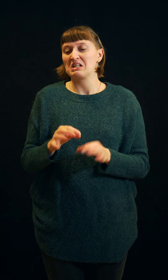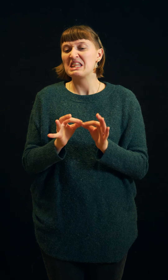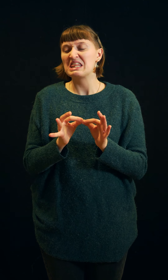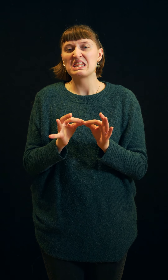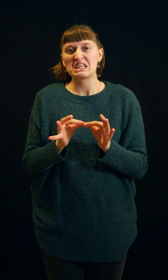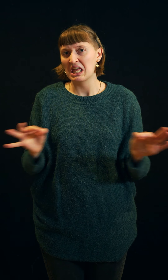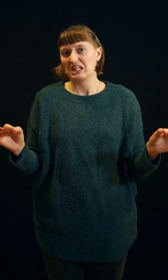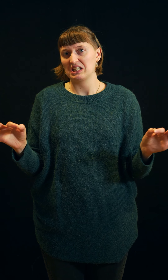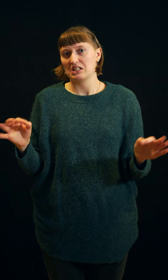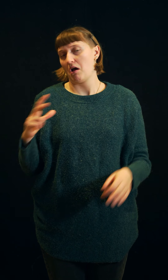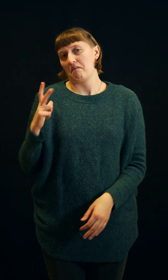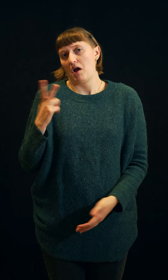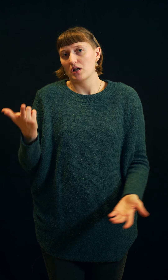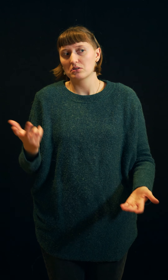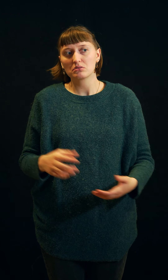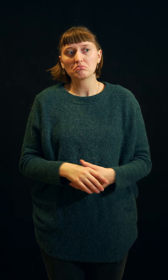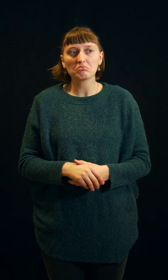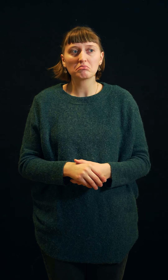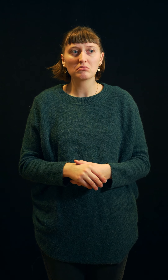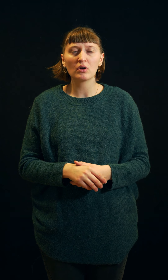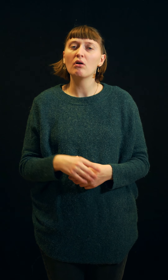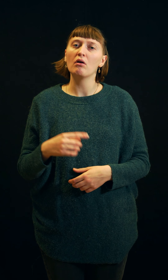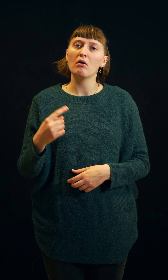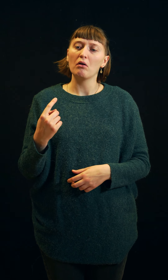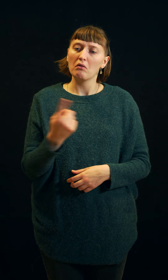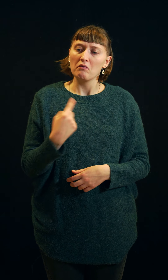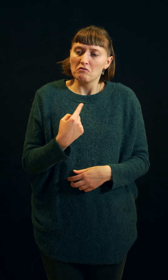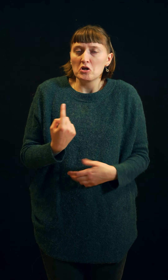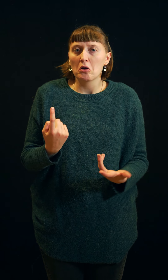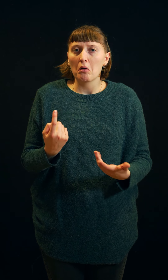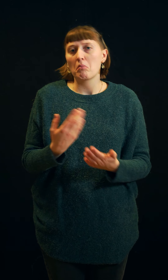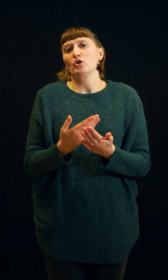Das wär ja auch irgendwo zu viel erwartet.